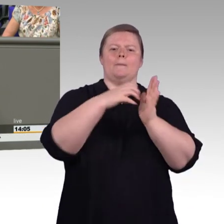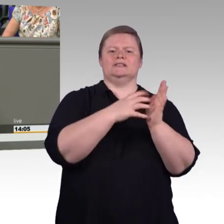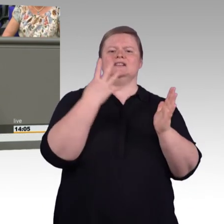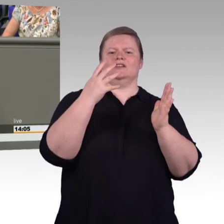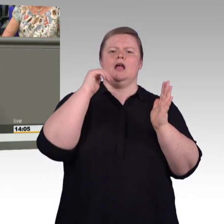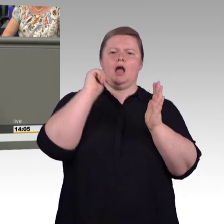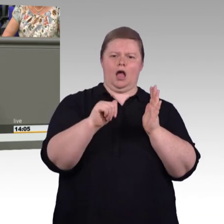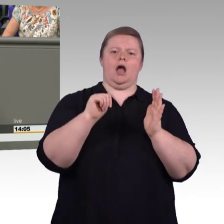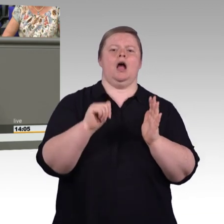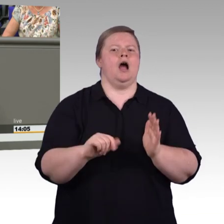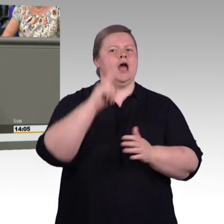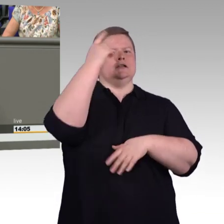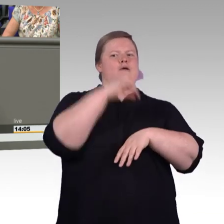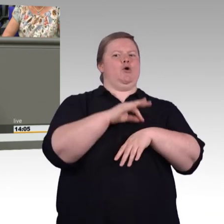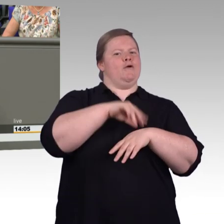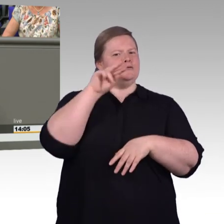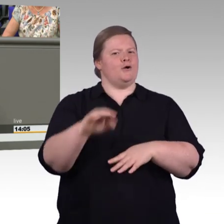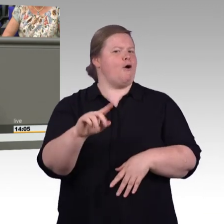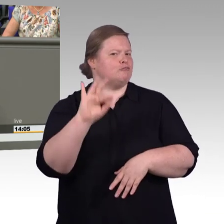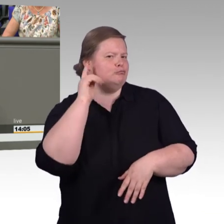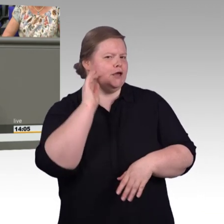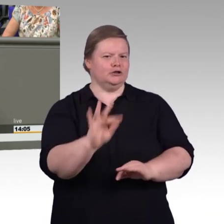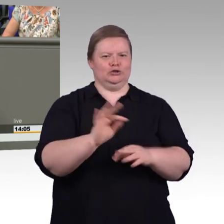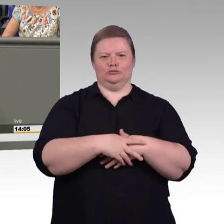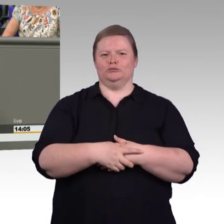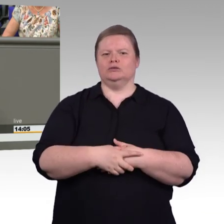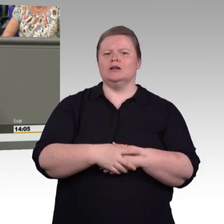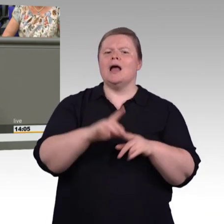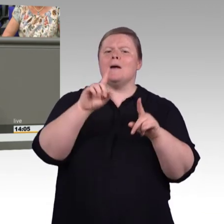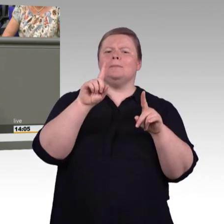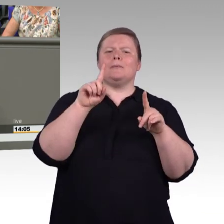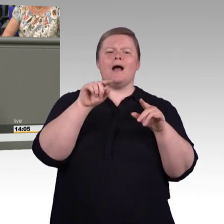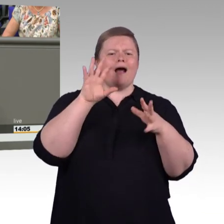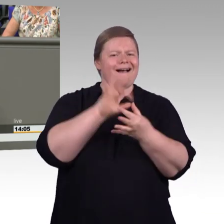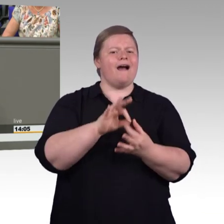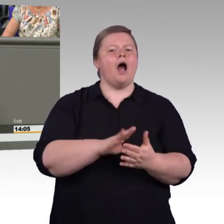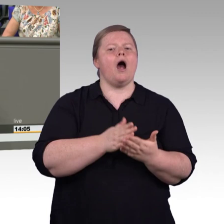dann sogar einschränken, wenn wir eine solche Spezialregelung haben, das müssen wir uns genau anschauen,